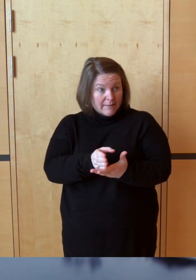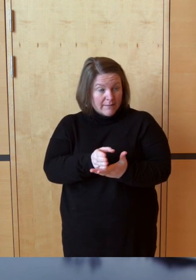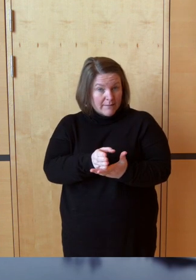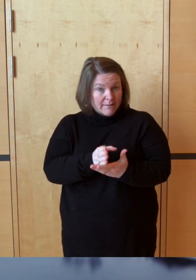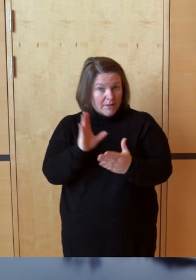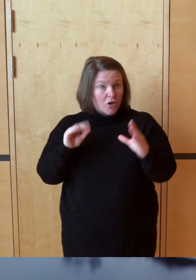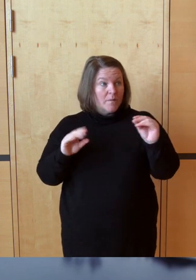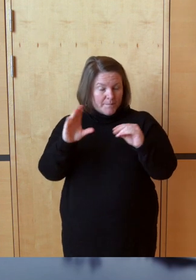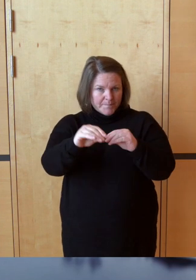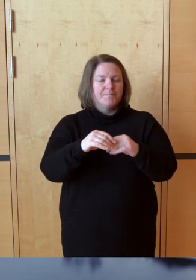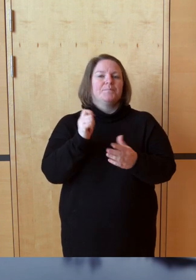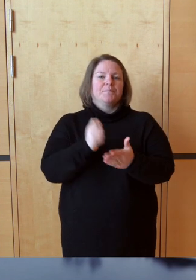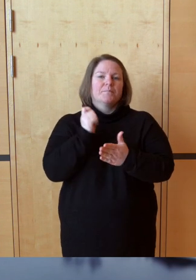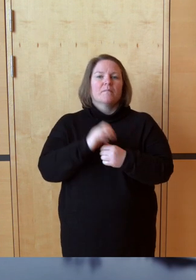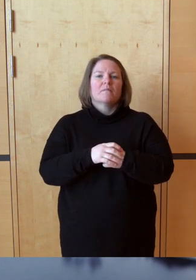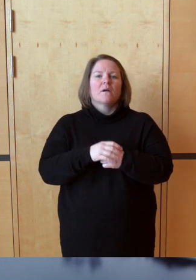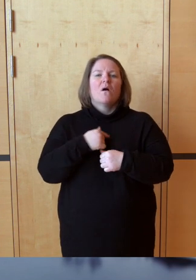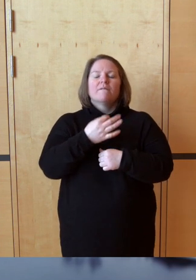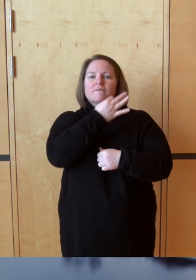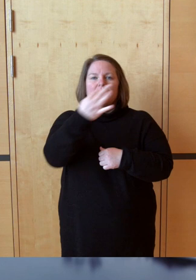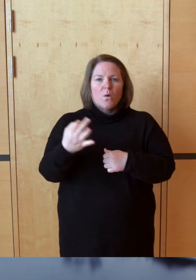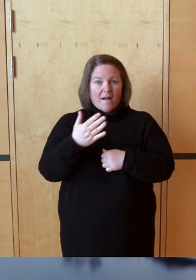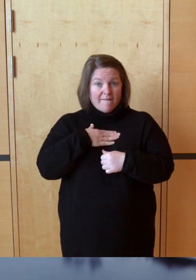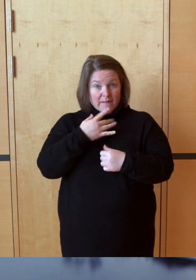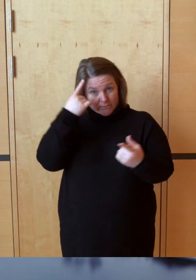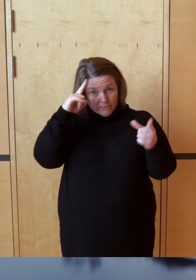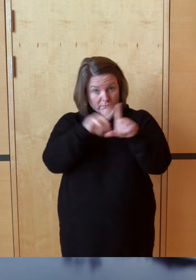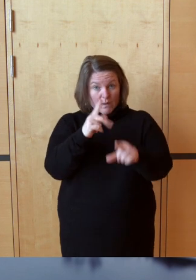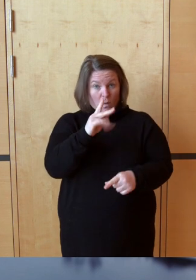Sa jag då undrar jag vill komma in fläkten bifalla kommunstyrelsens förslag